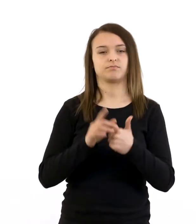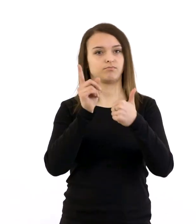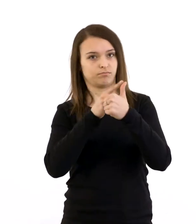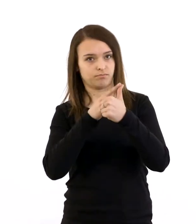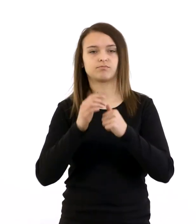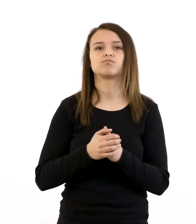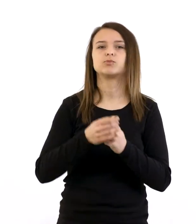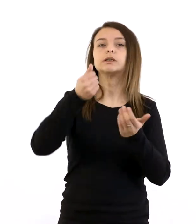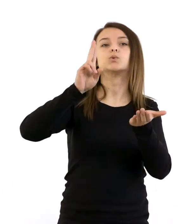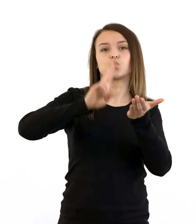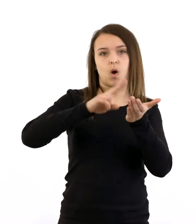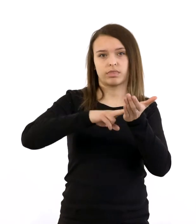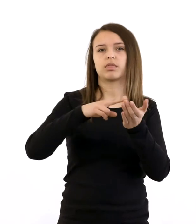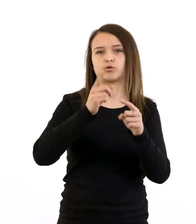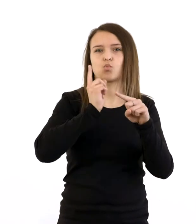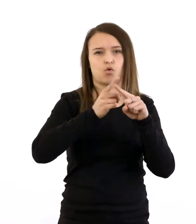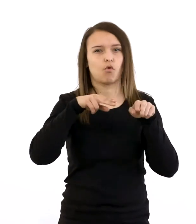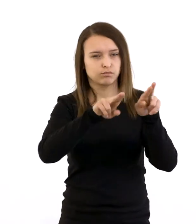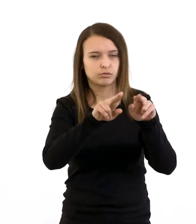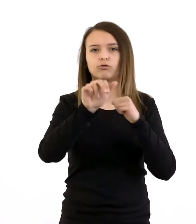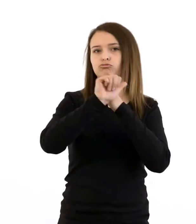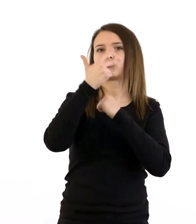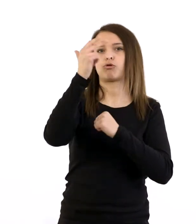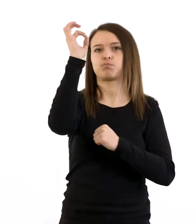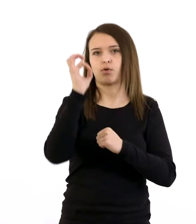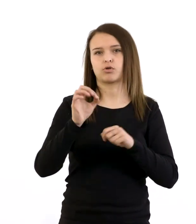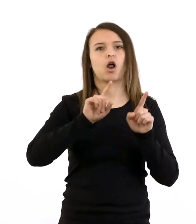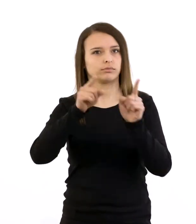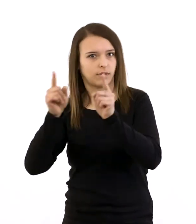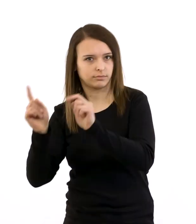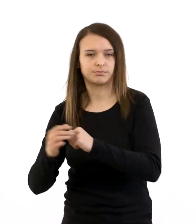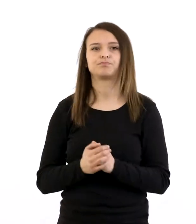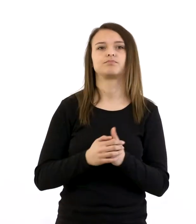składki członkowskie – 63% organizacji;